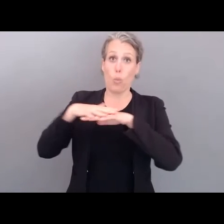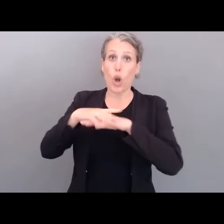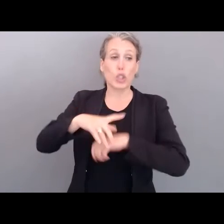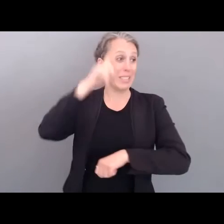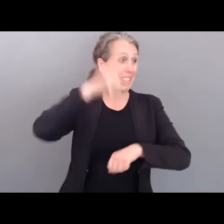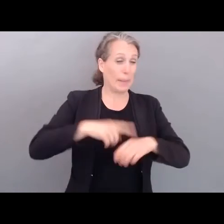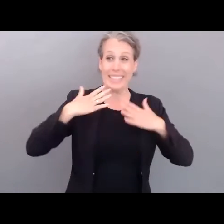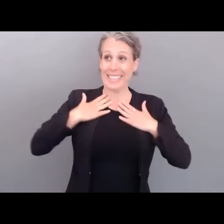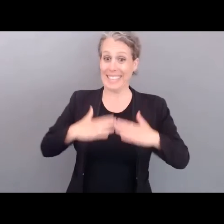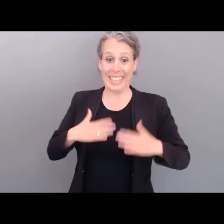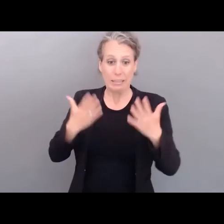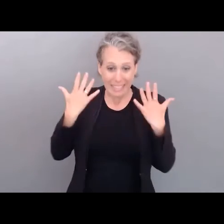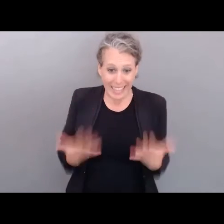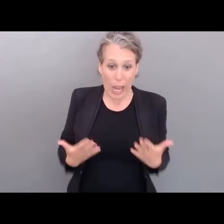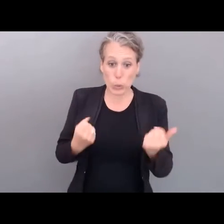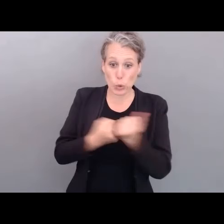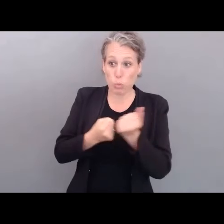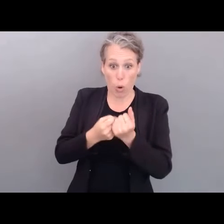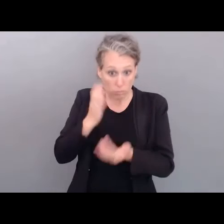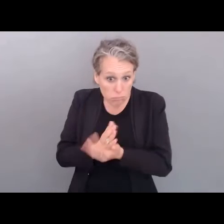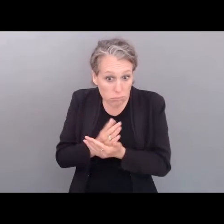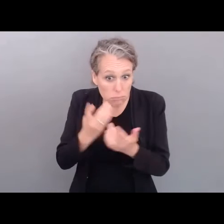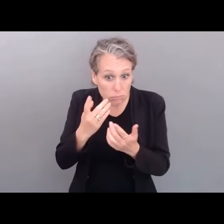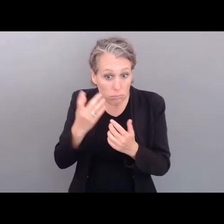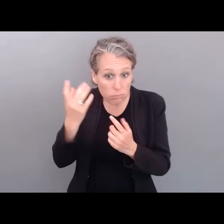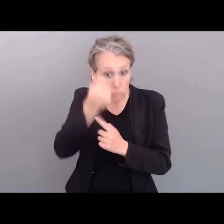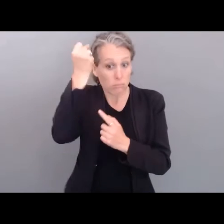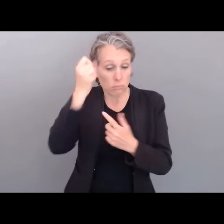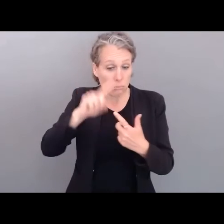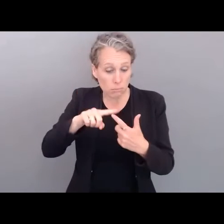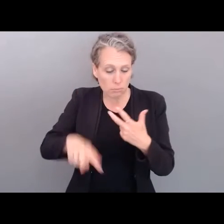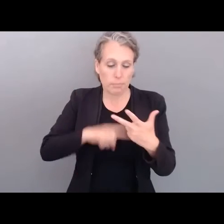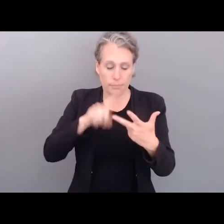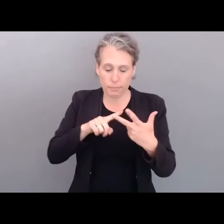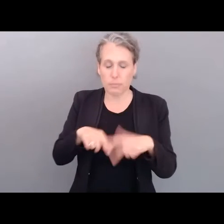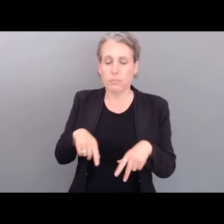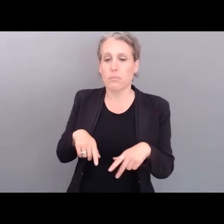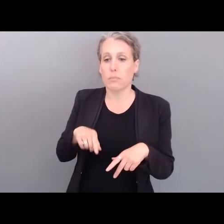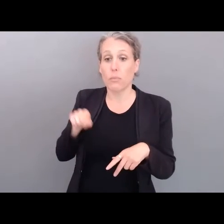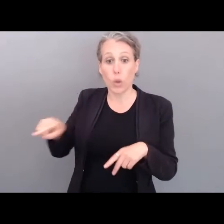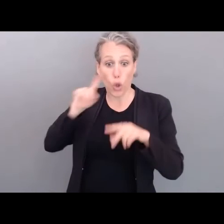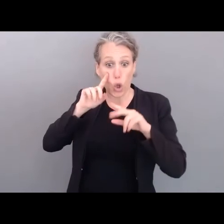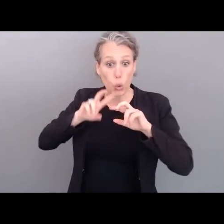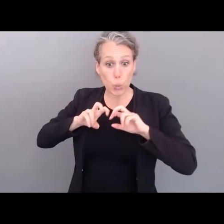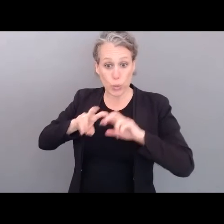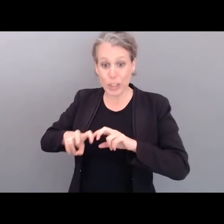organizaciones de personas con discapacidad eran buenas redes para obtener apoyo práctico